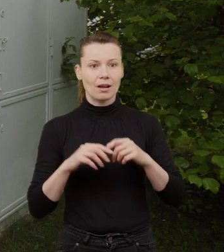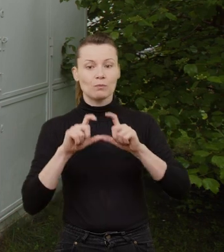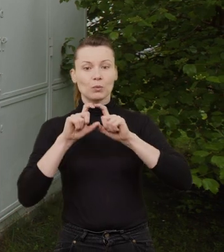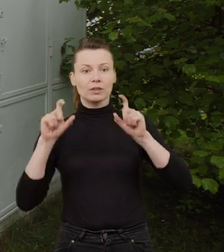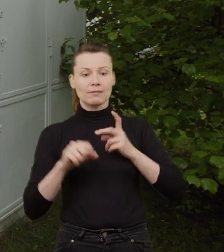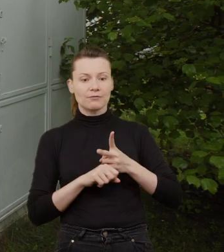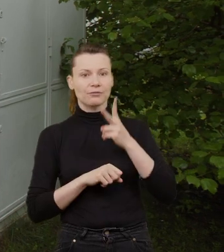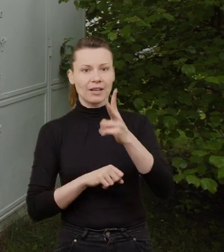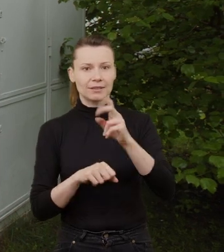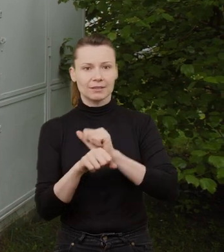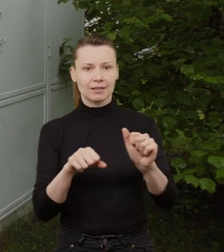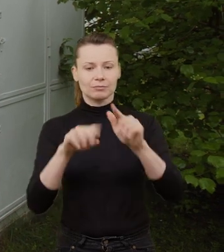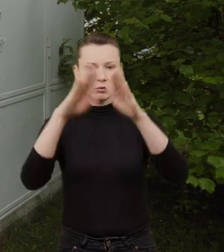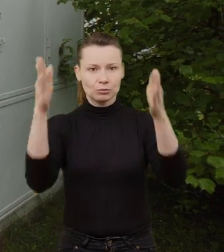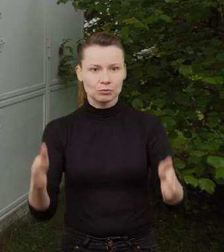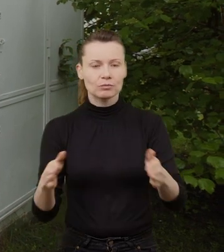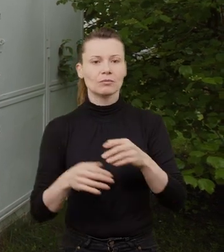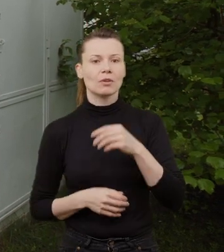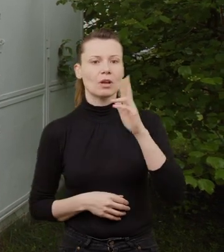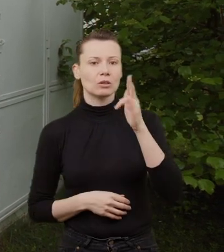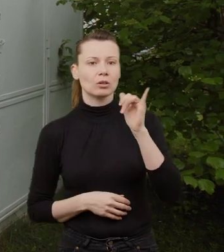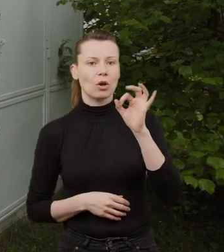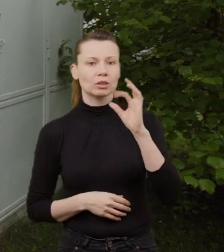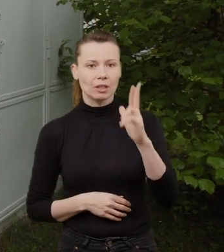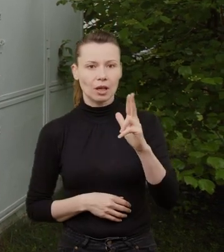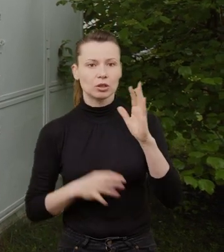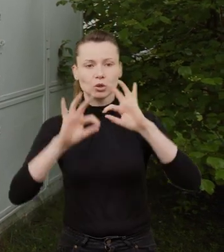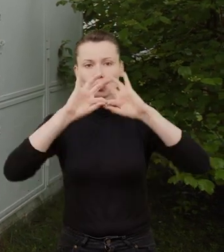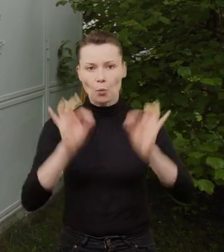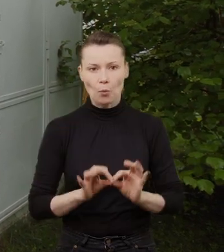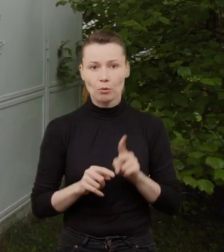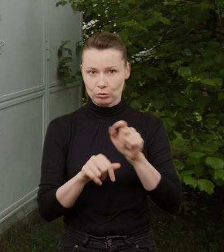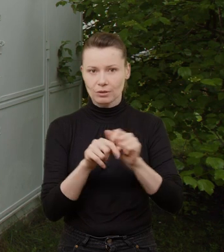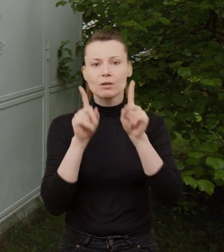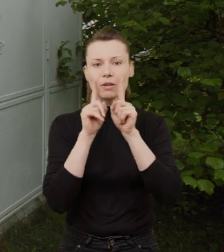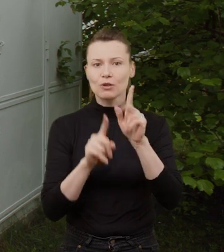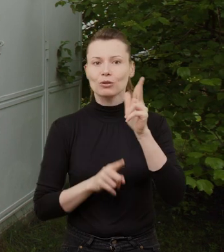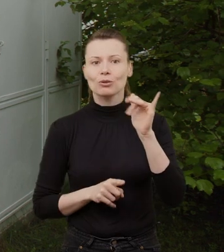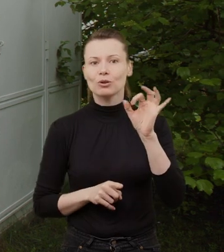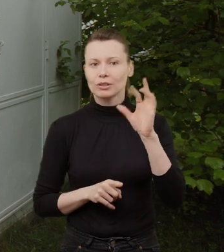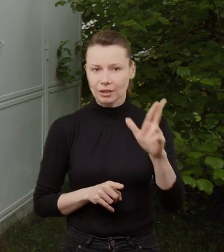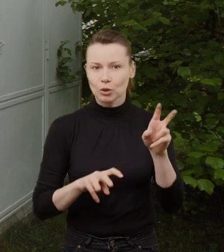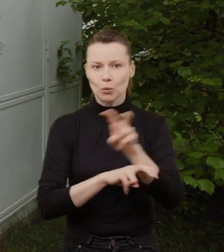Rafał: Przed wejściem do domu kultury, blisko ulicy Judyma, jest „Kiosk ze sztuką”. To prawdziwy kiosk „Ruchu”,